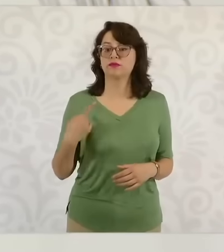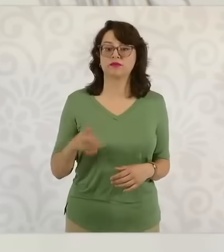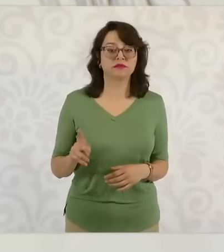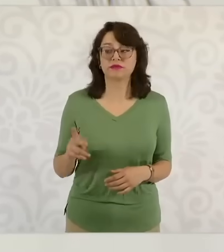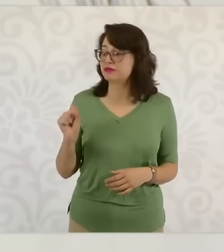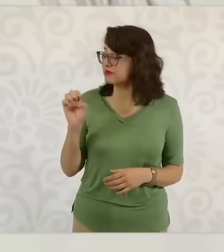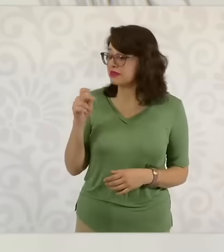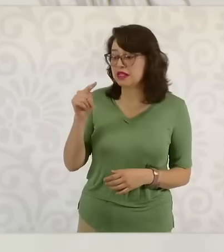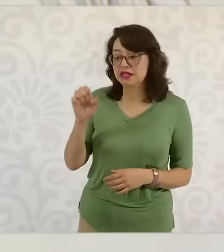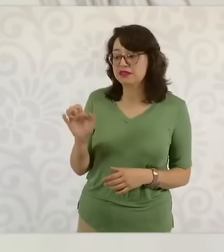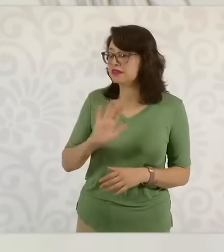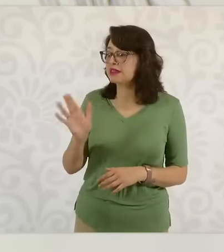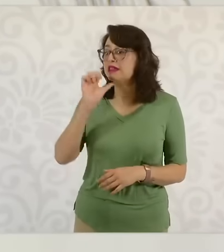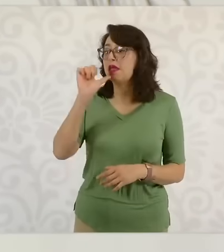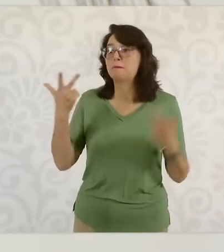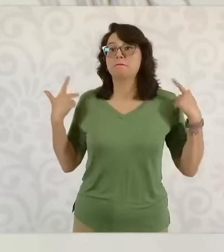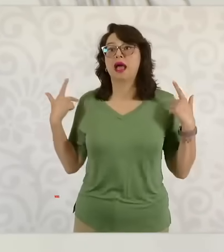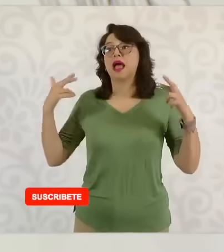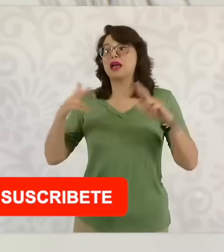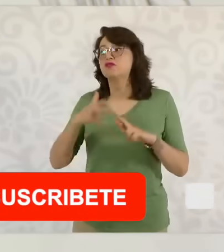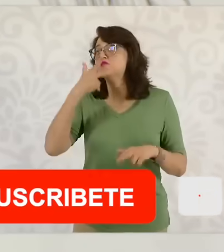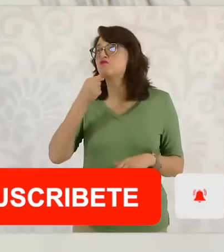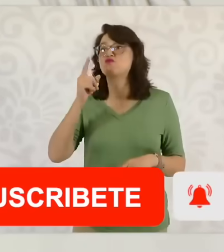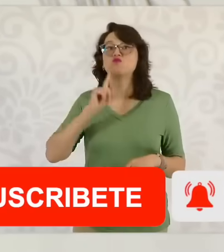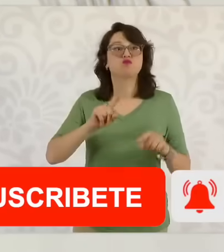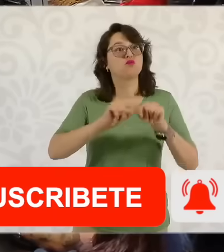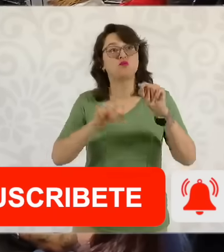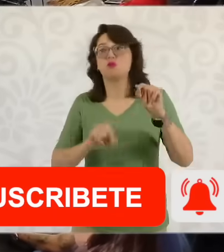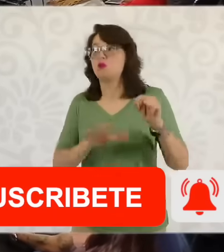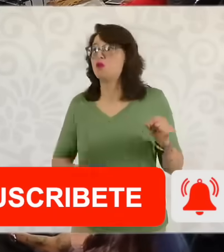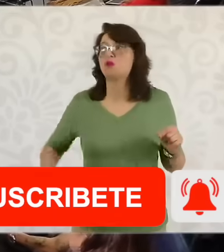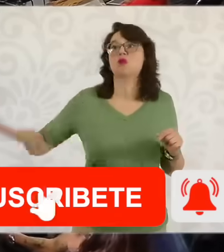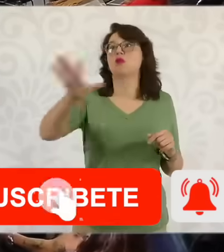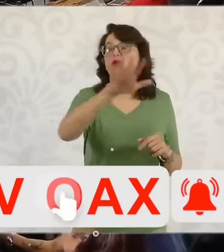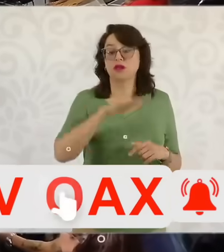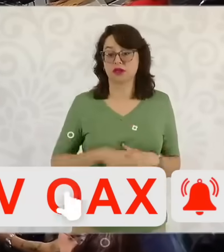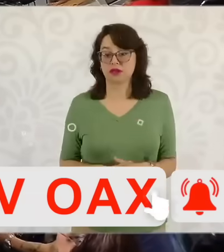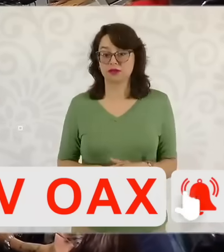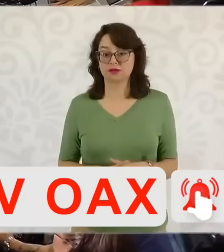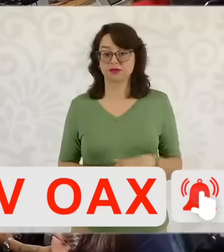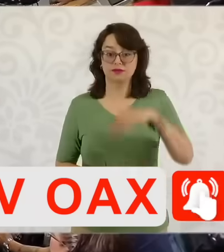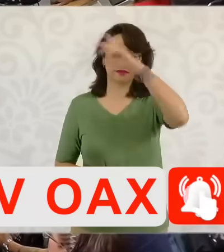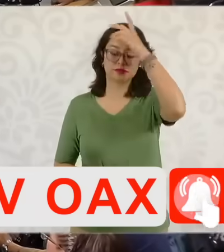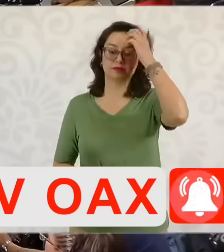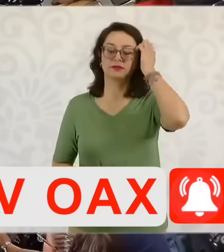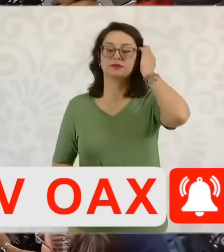son los maestras y los maestros fíjate a ver quién había propuesto fíjate la propuesta que nosotros